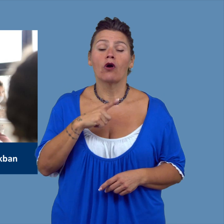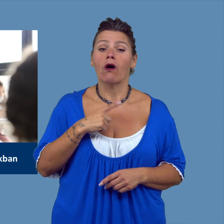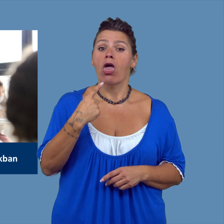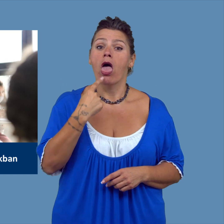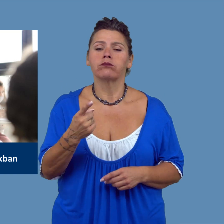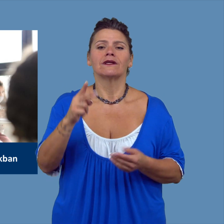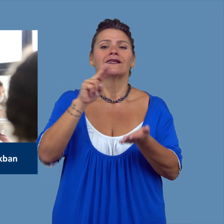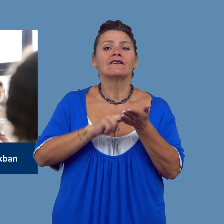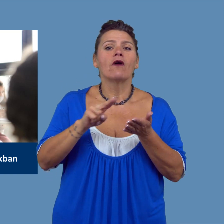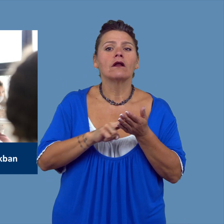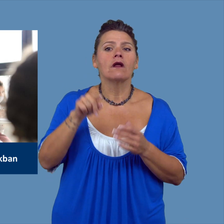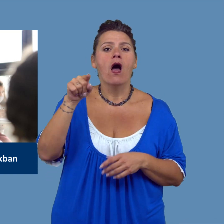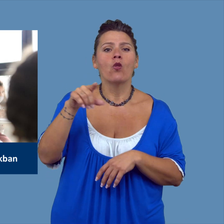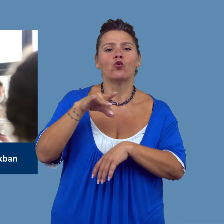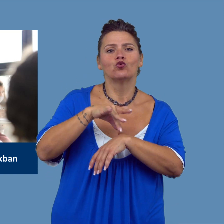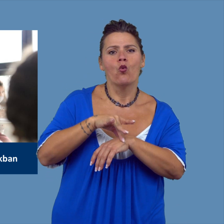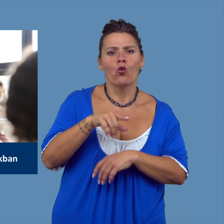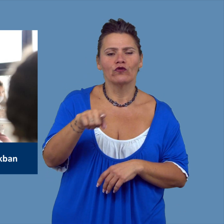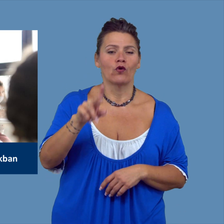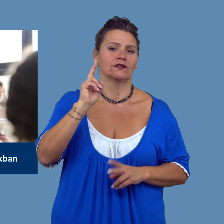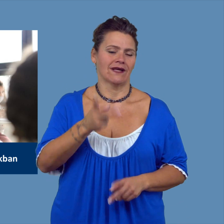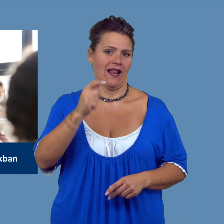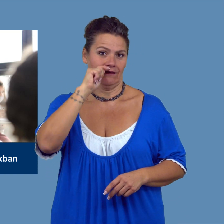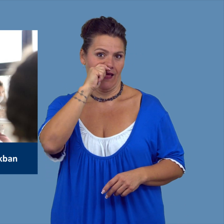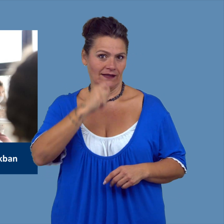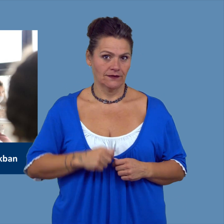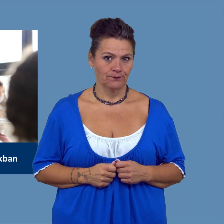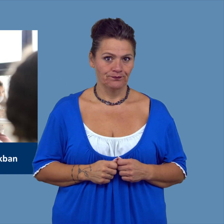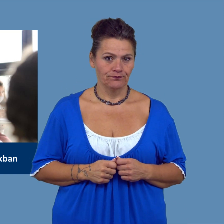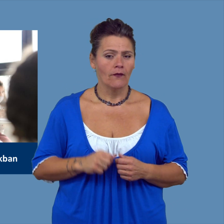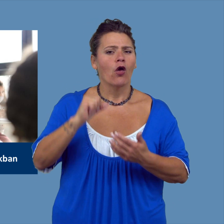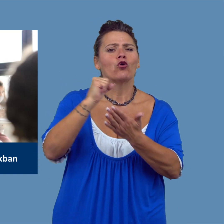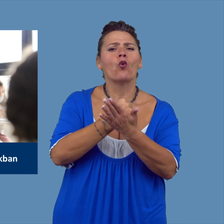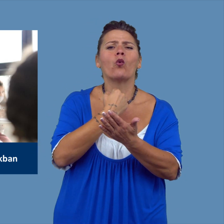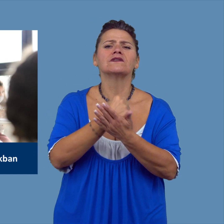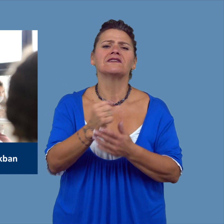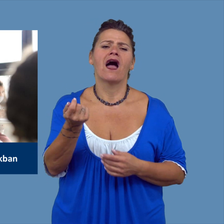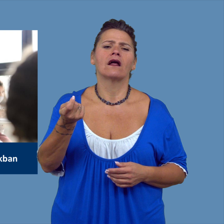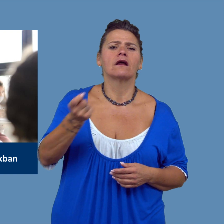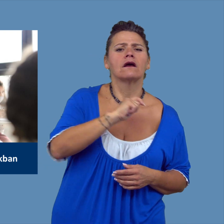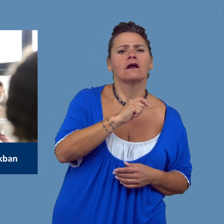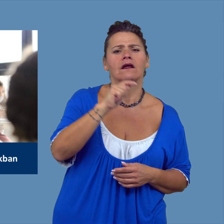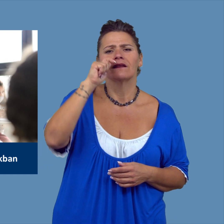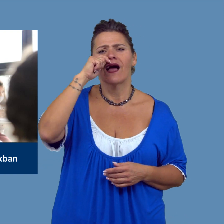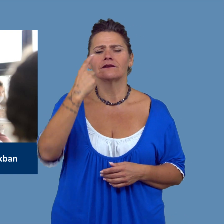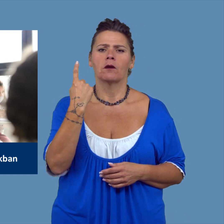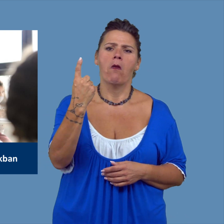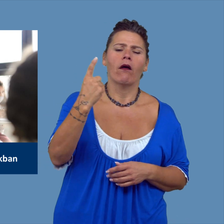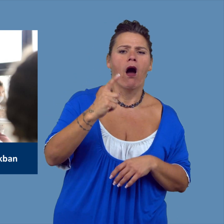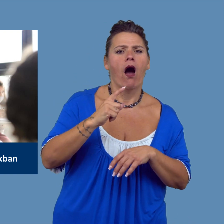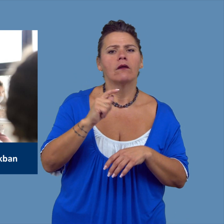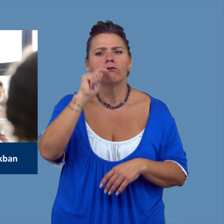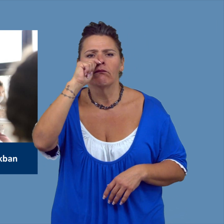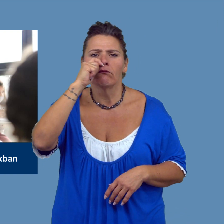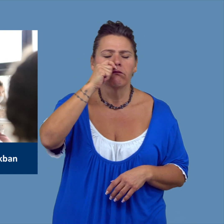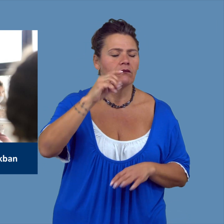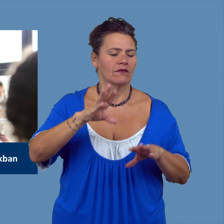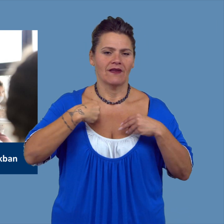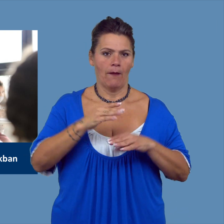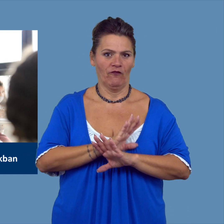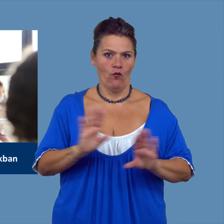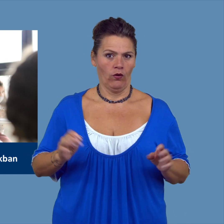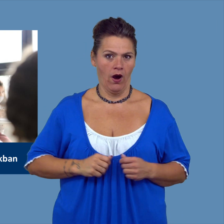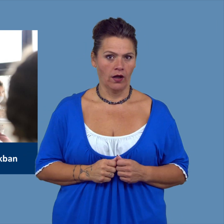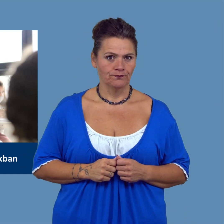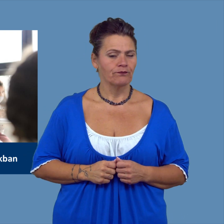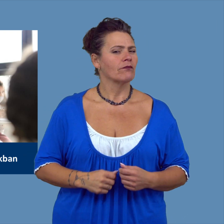hogy a gyógyszertári tesztet nem fogadják el, csak a hivatalos egészségügyi személyzet által elvégezett antigén gyorstesztet.